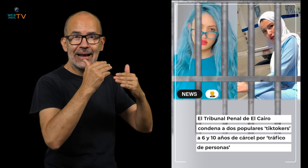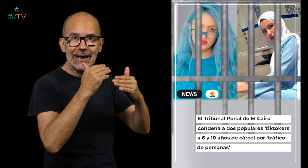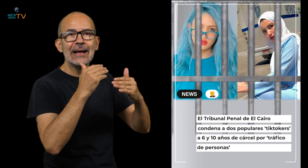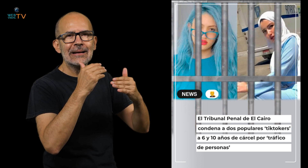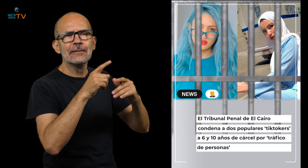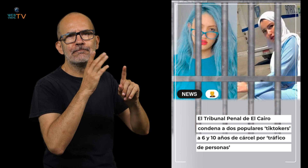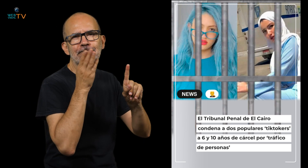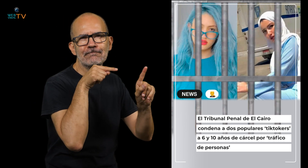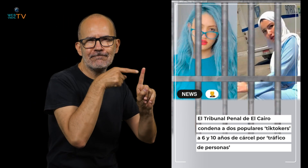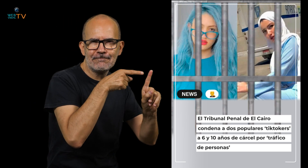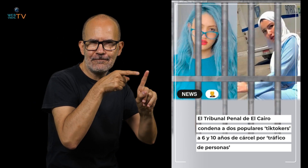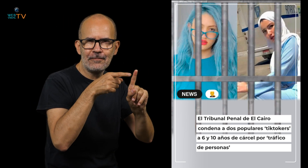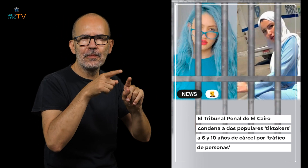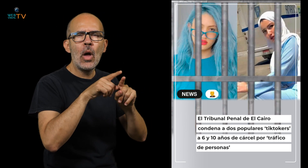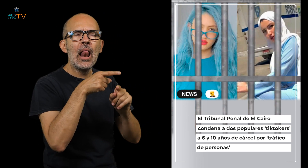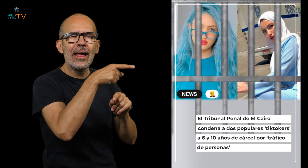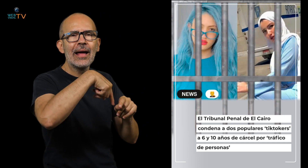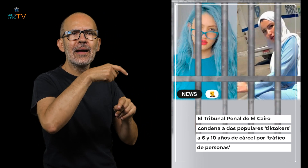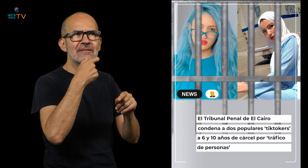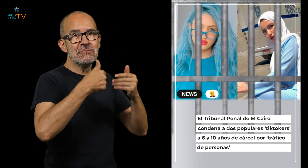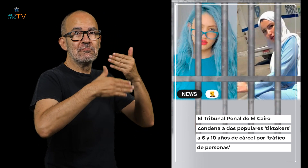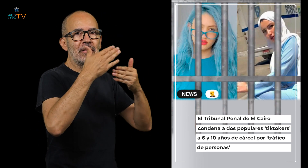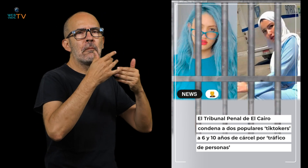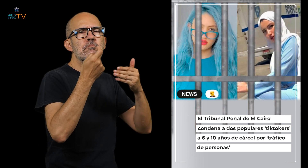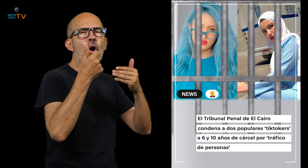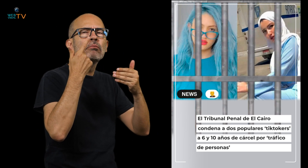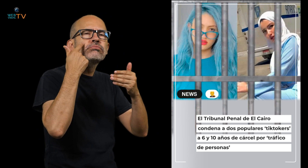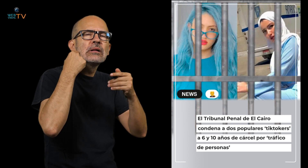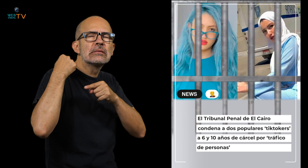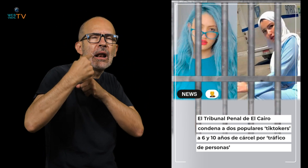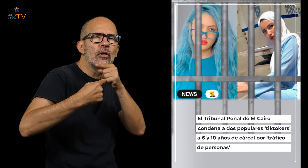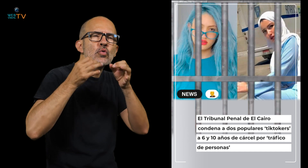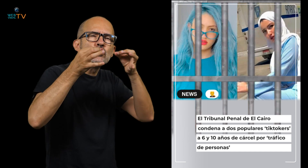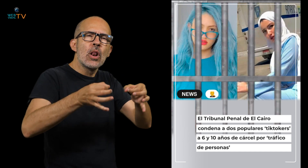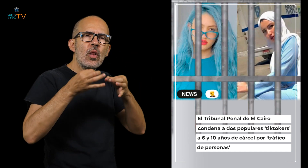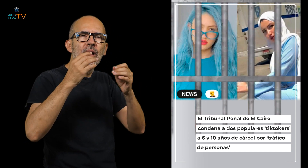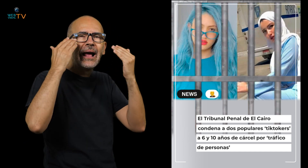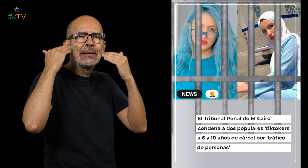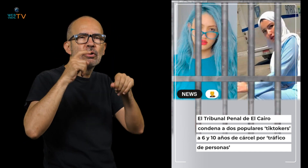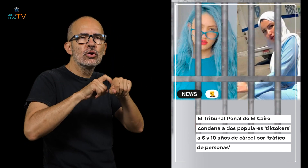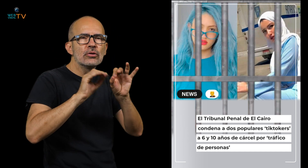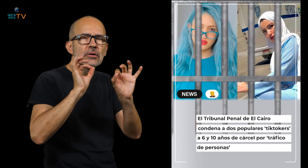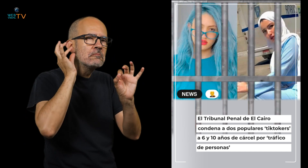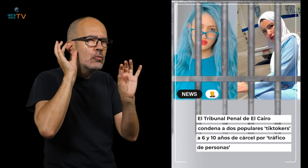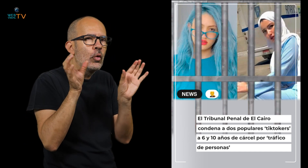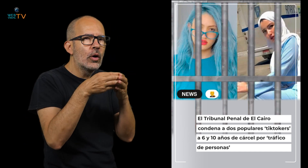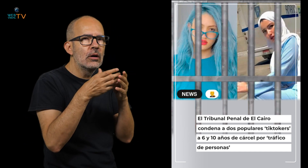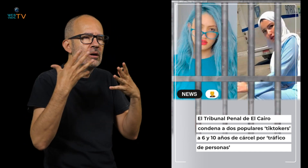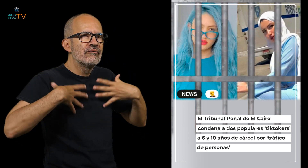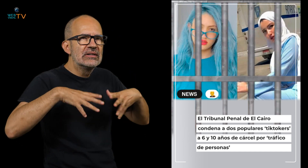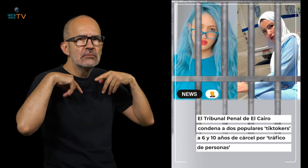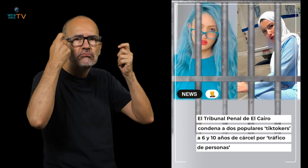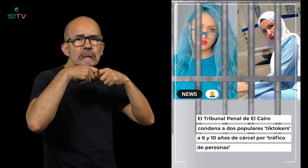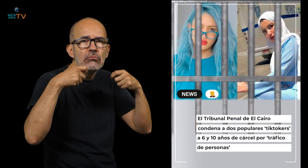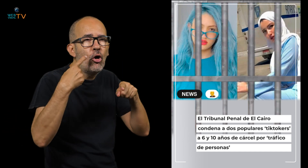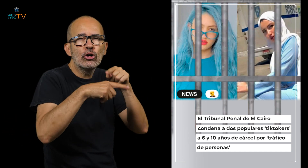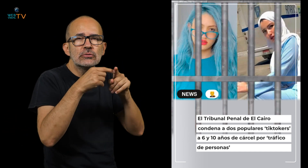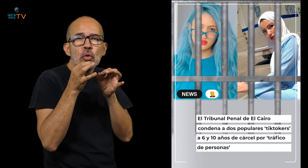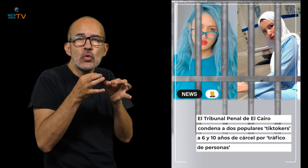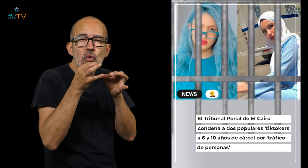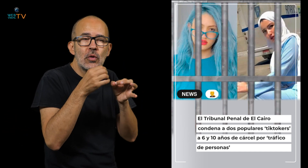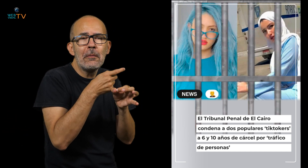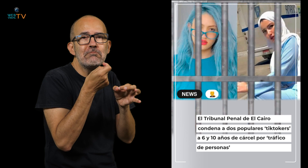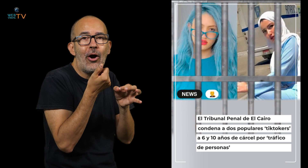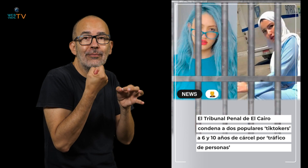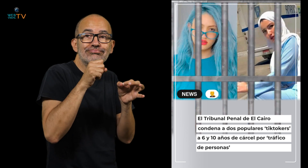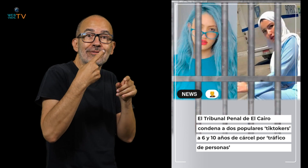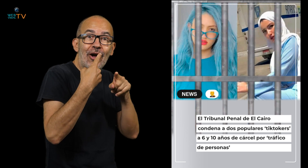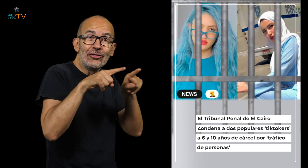de los valores más tradicionales en su manera de vestir, de crear opinión pública